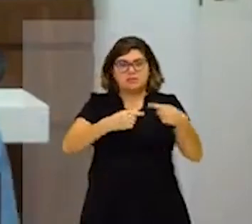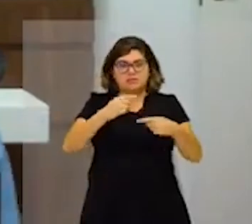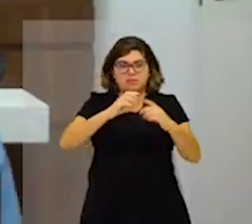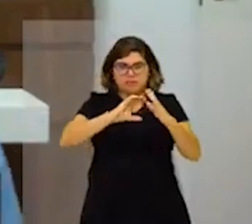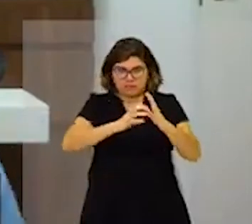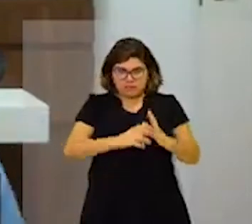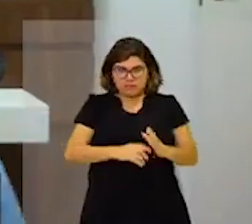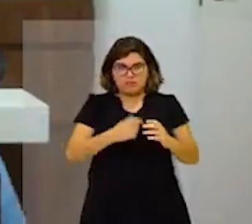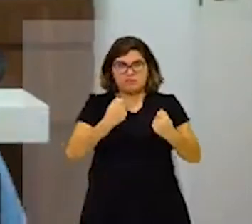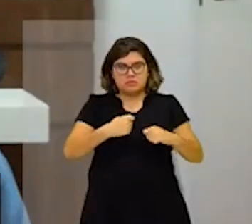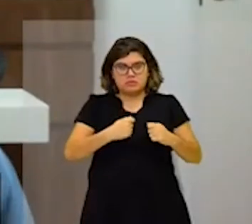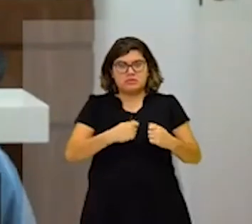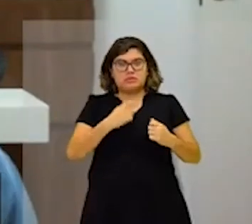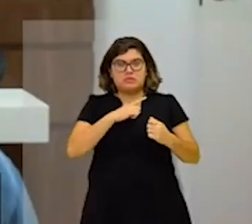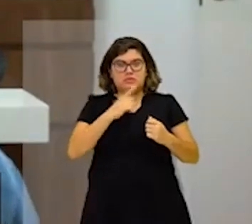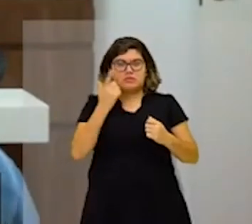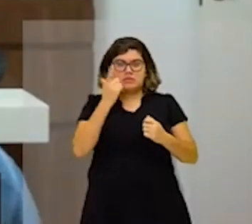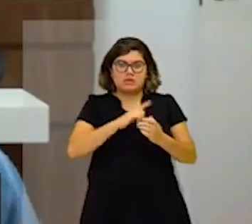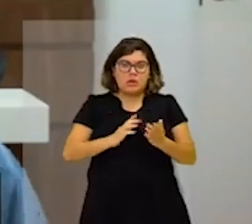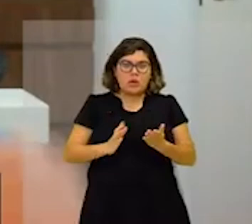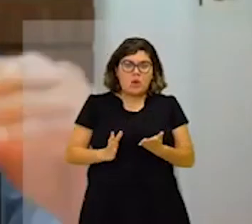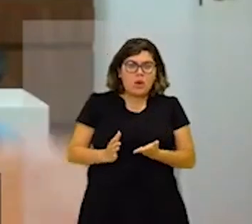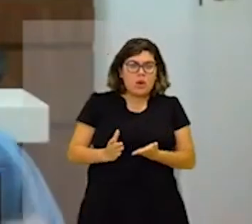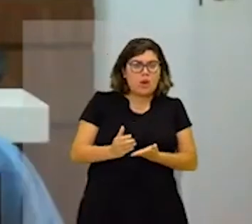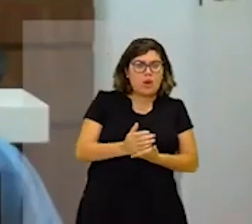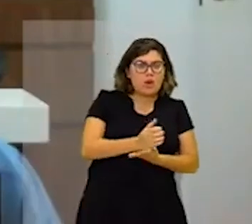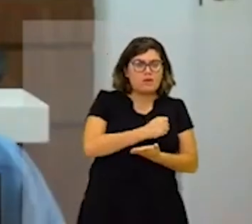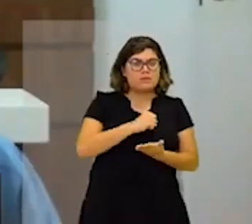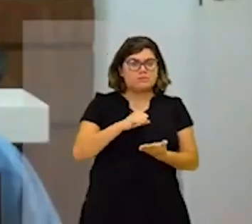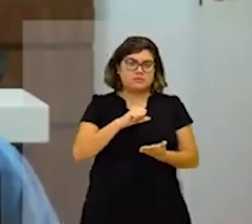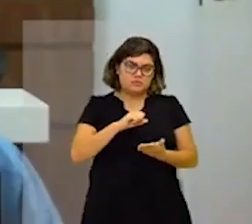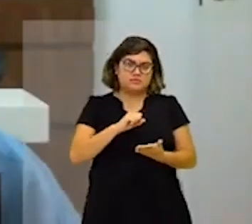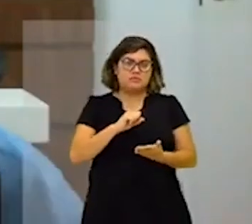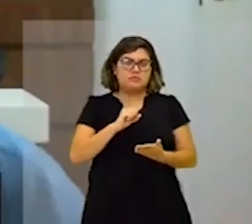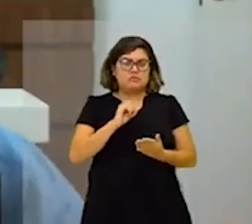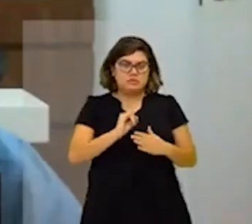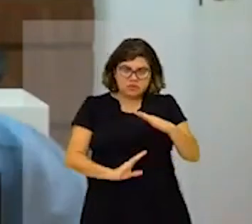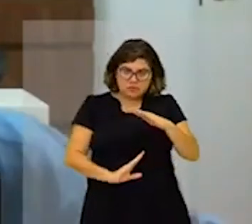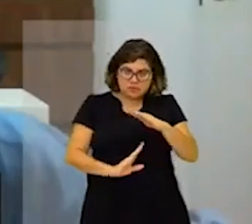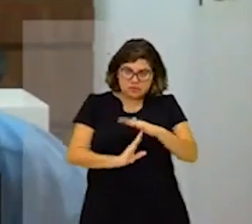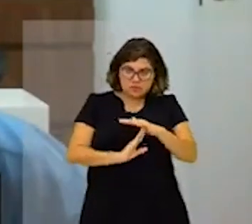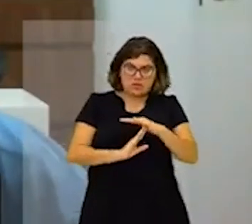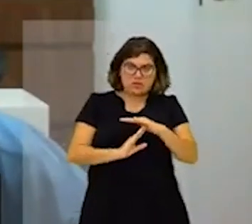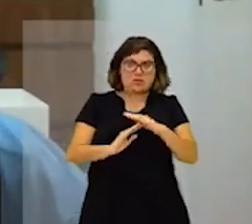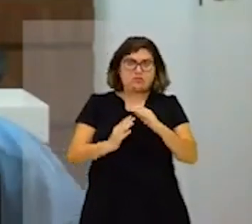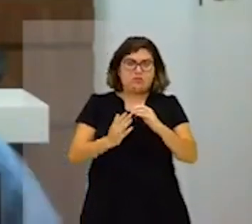depender de trazer recurso da Cidadania se os fetos por embaixo você tem pedido muita